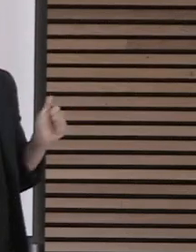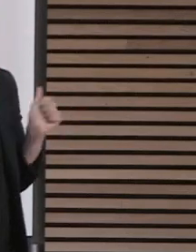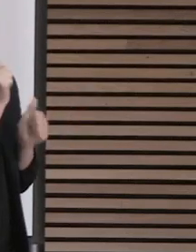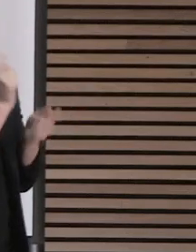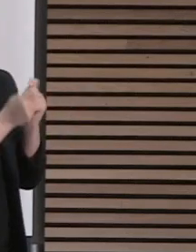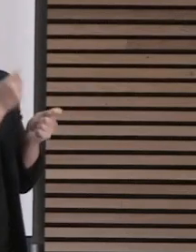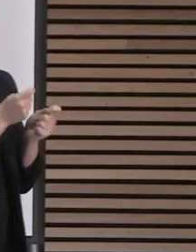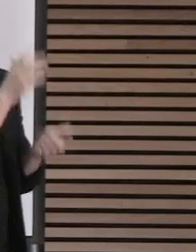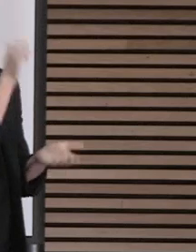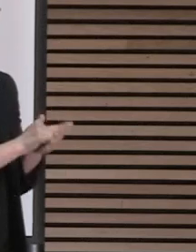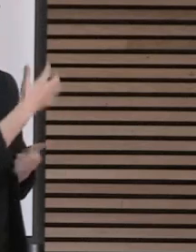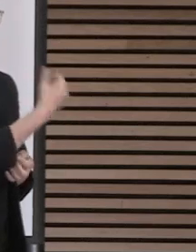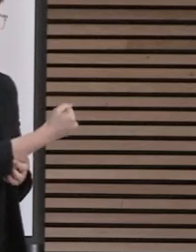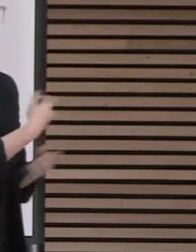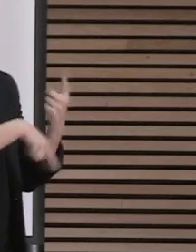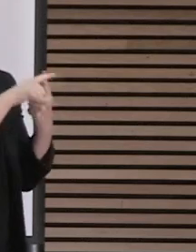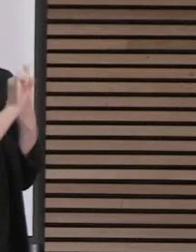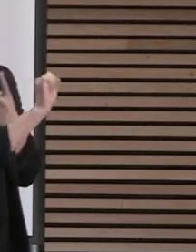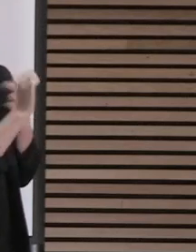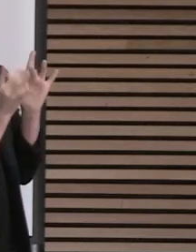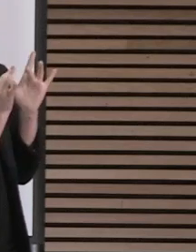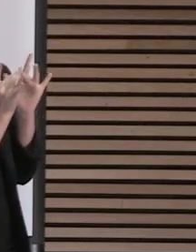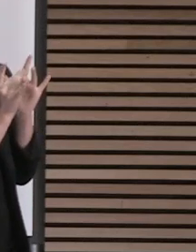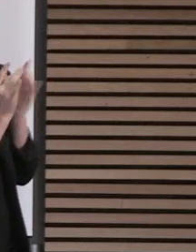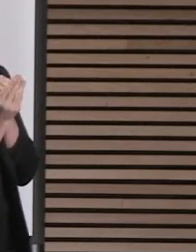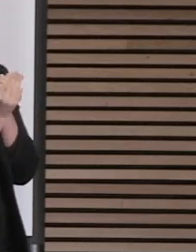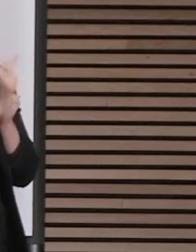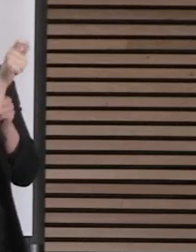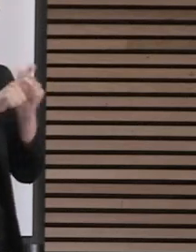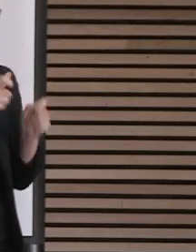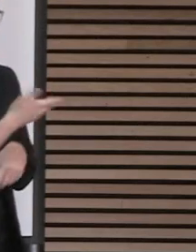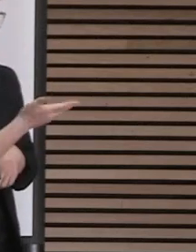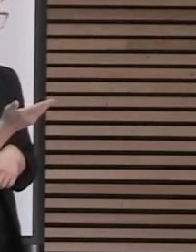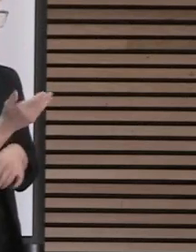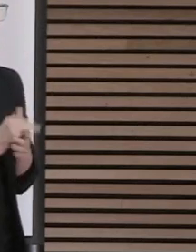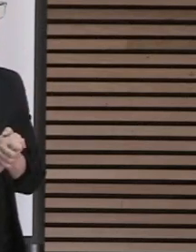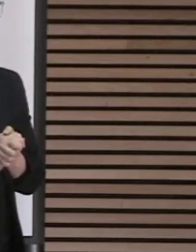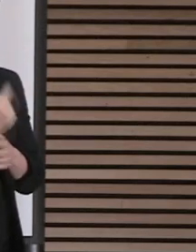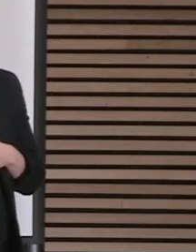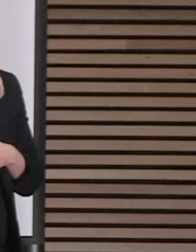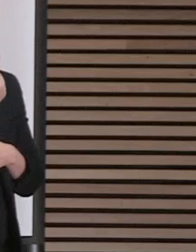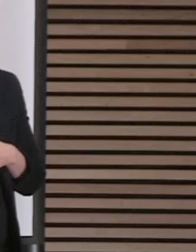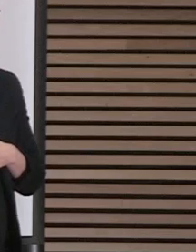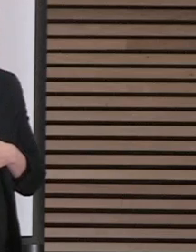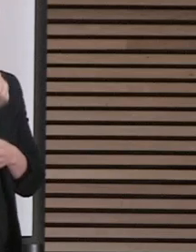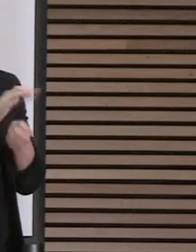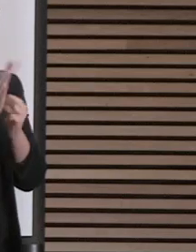paparanga taraiwa o Akarana. Kei roto i tenei ko nga